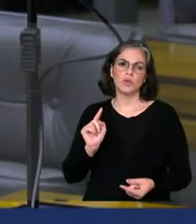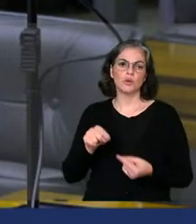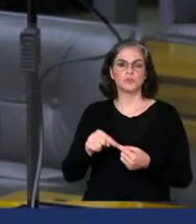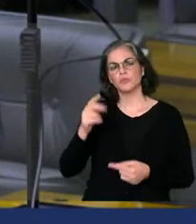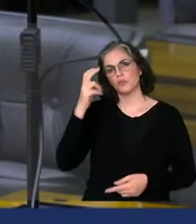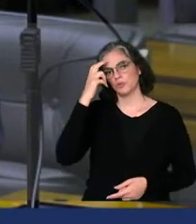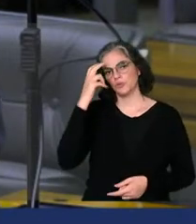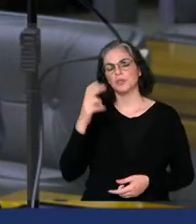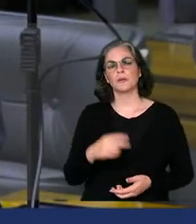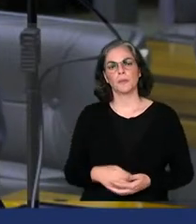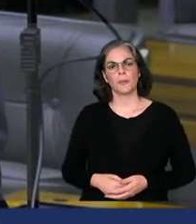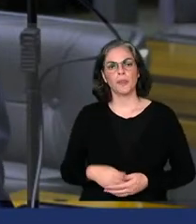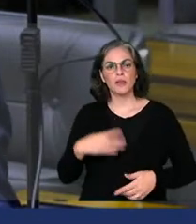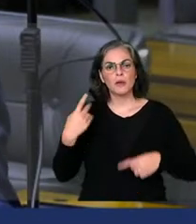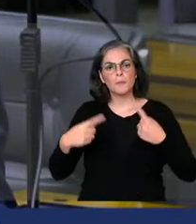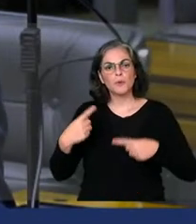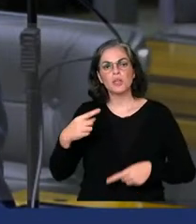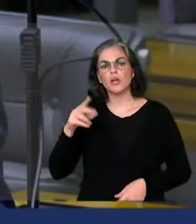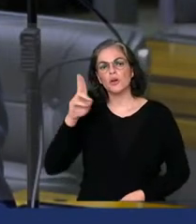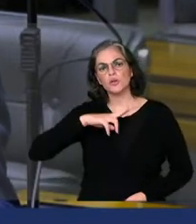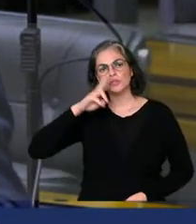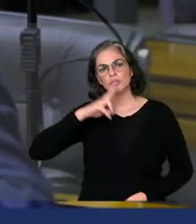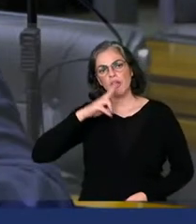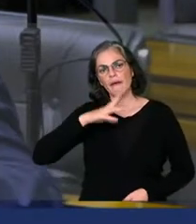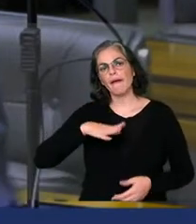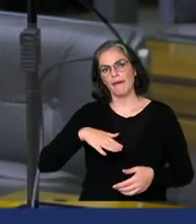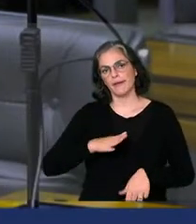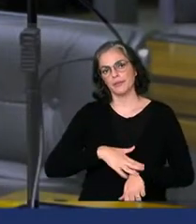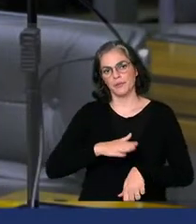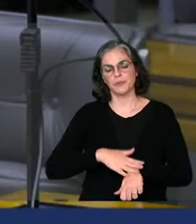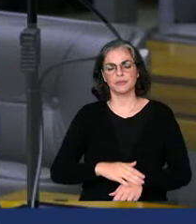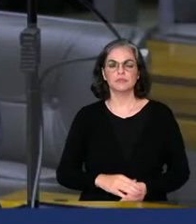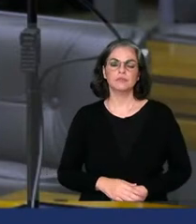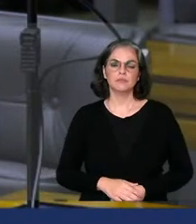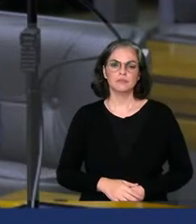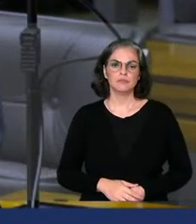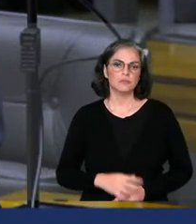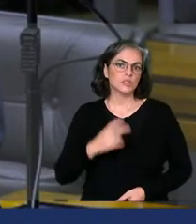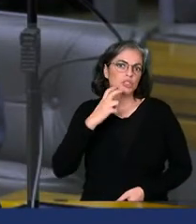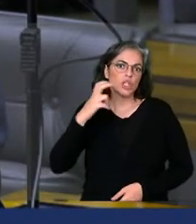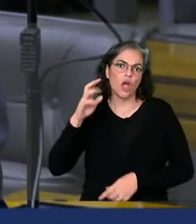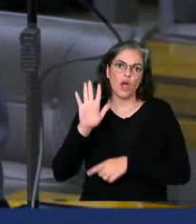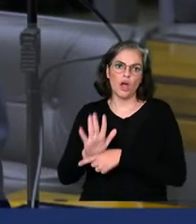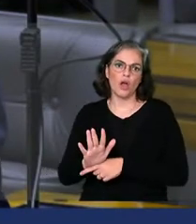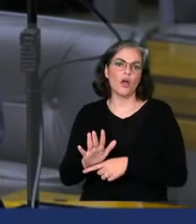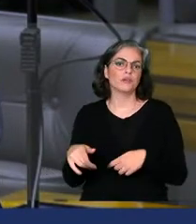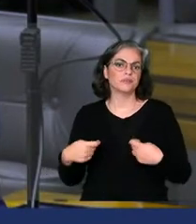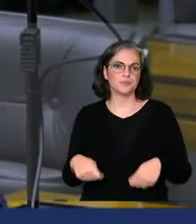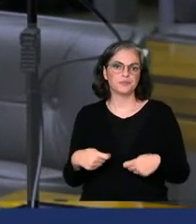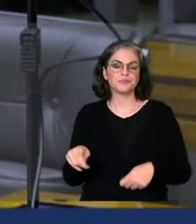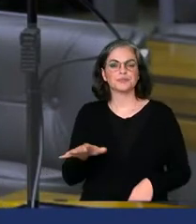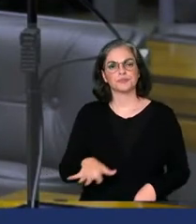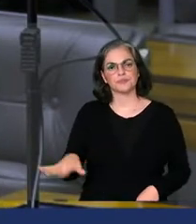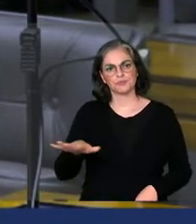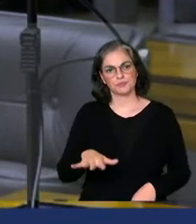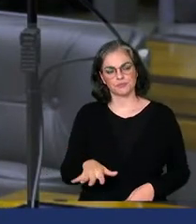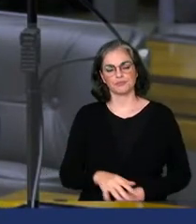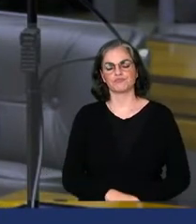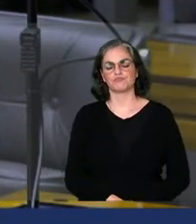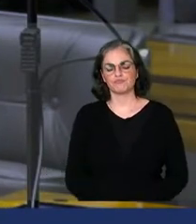SÃO RECURSOS DO AUDIOVISUAL. DESTINADOS A CULTURA EM POLÍTICA EMERGENCIAL, VAMOS DIZER ASSIM, PARA SOCORRER UM